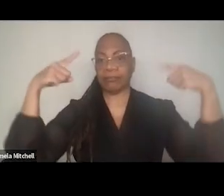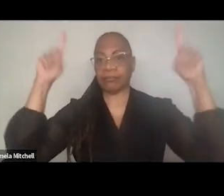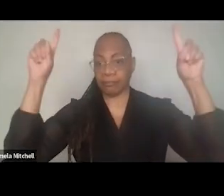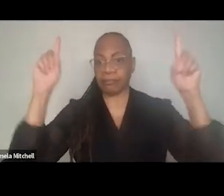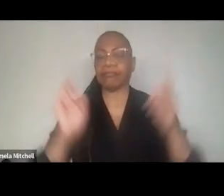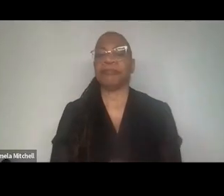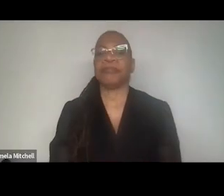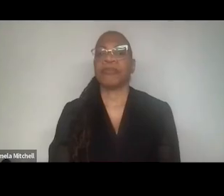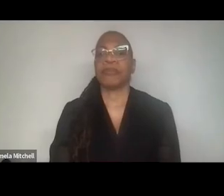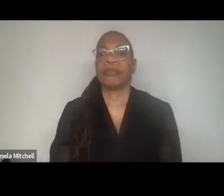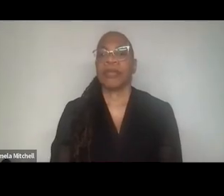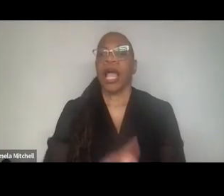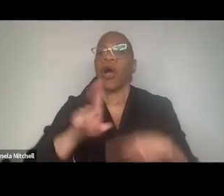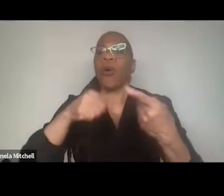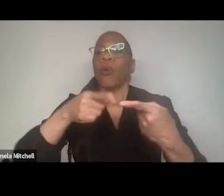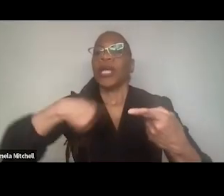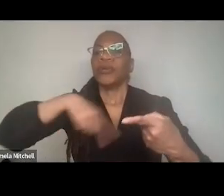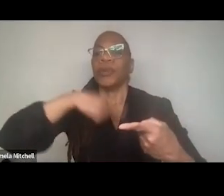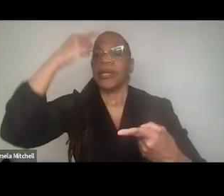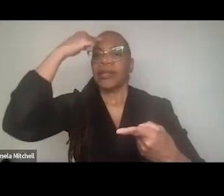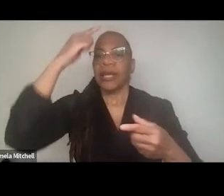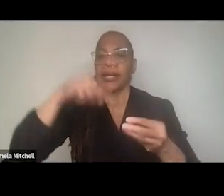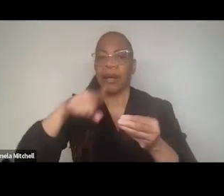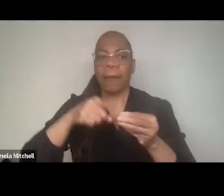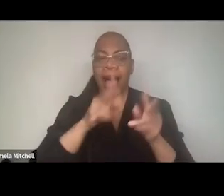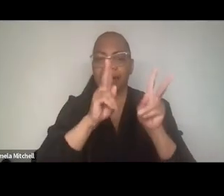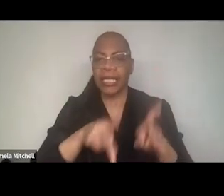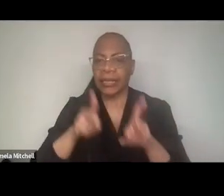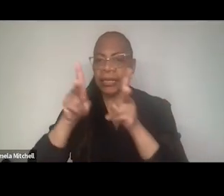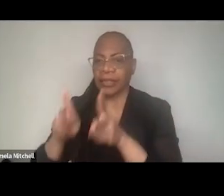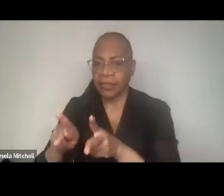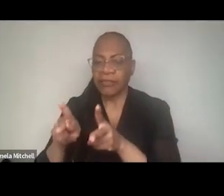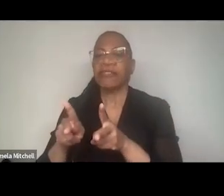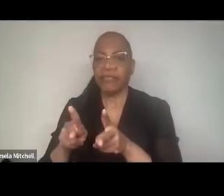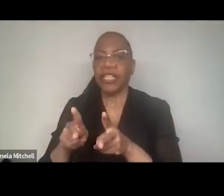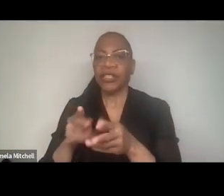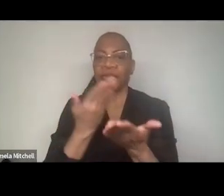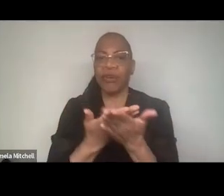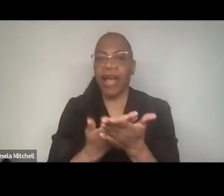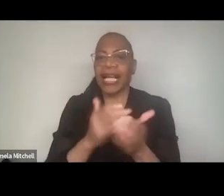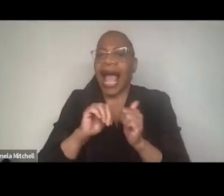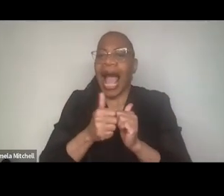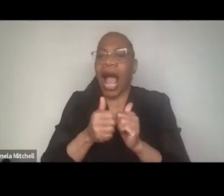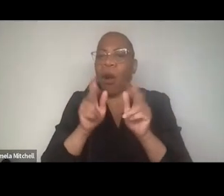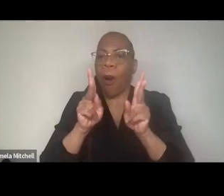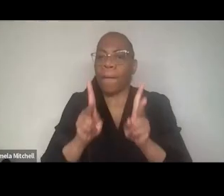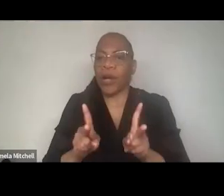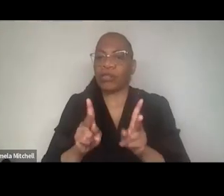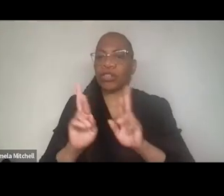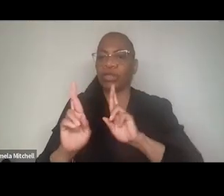Cuando pensamos en factores individuales que impactan en cómo responde una persona, hay factores fisiológicos y sociales.